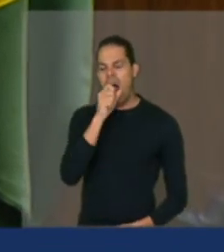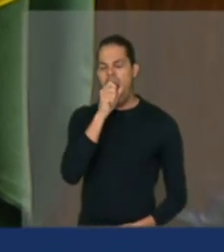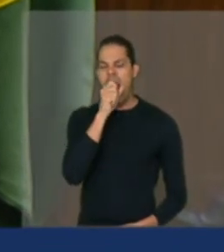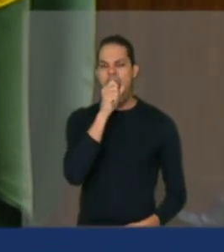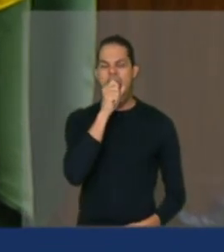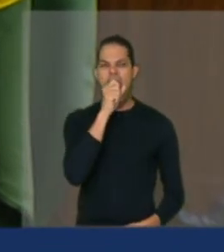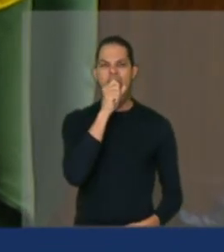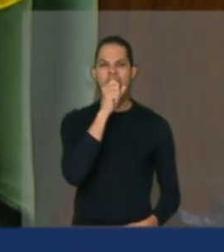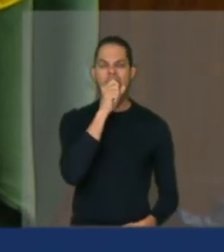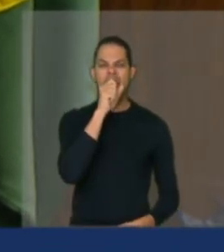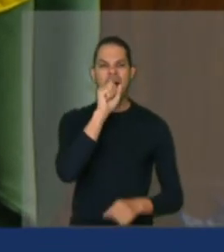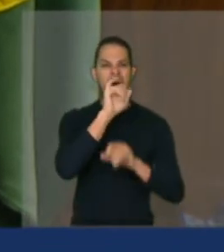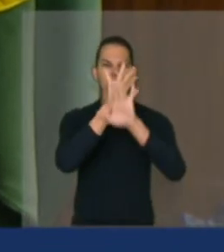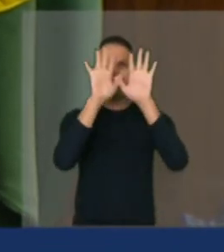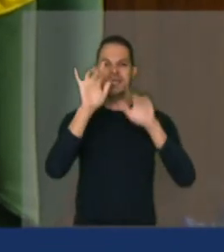POPULAÇÃO BRASILEIRA, MAS